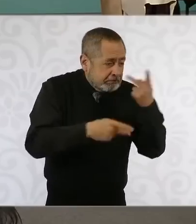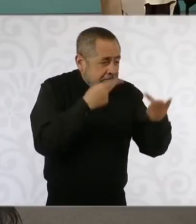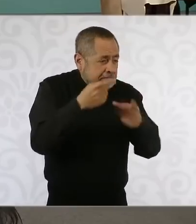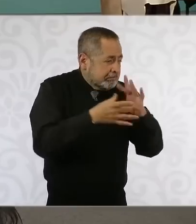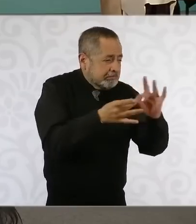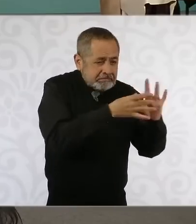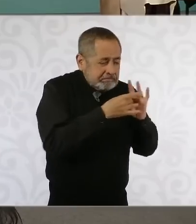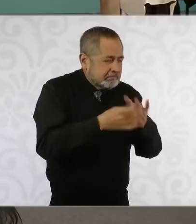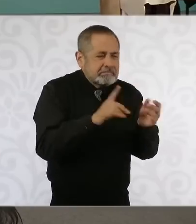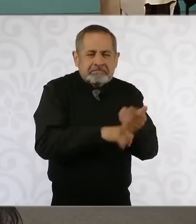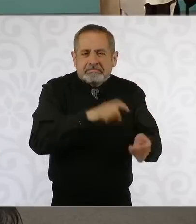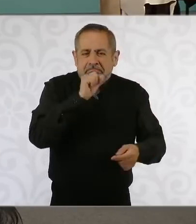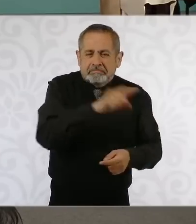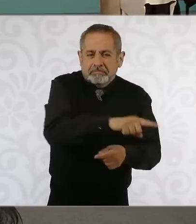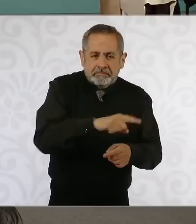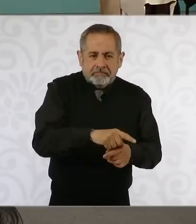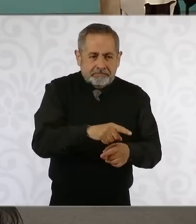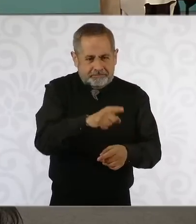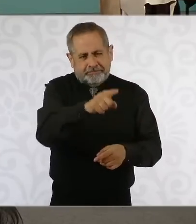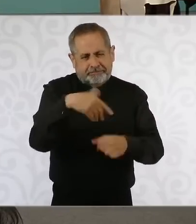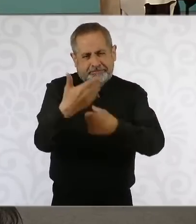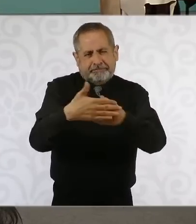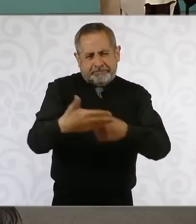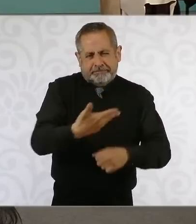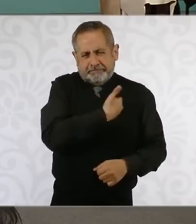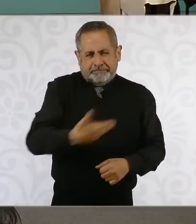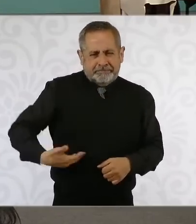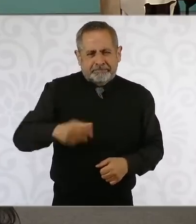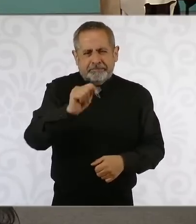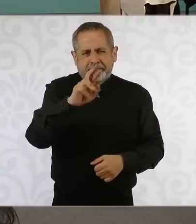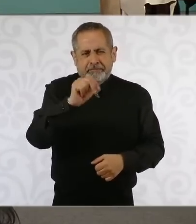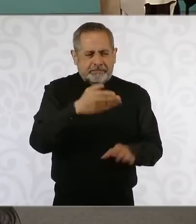este momento previo a la toma de Posesión que por cierto también quisiera preguntarle de una